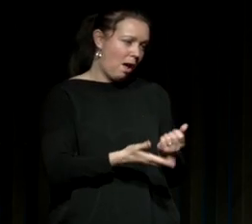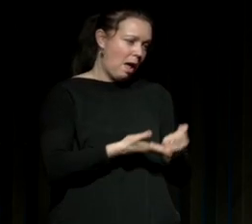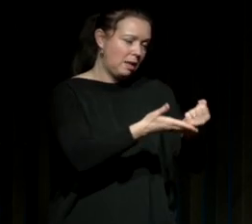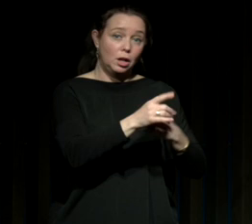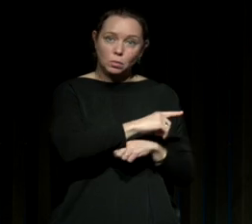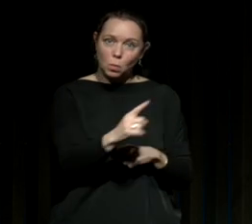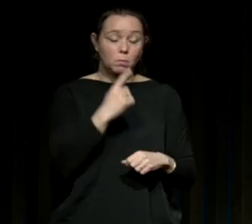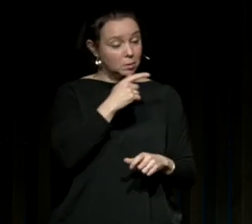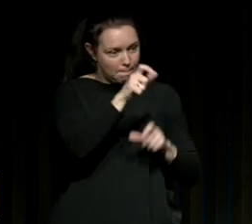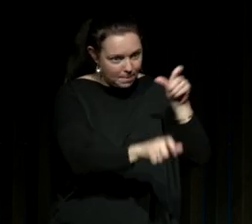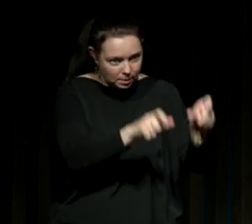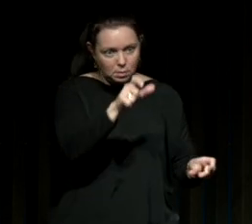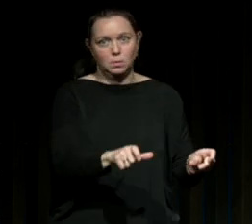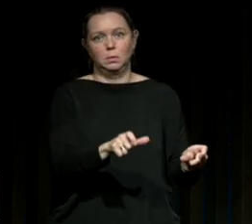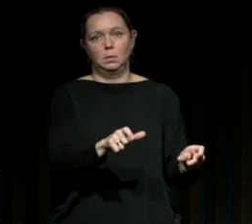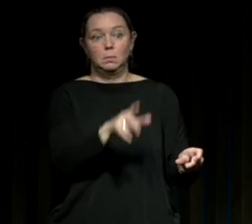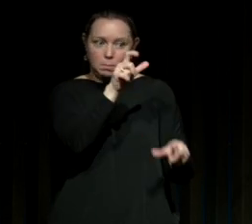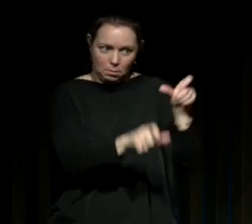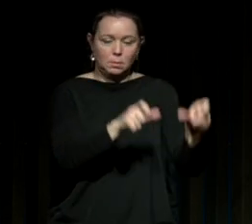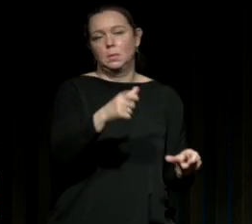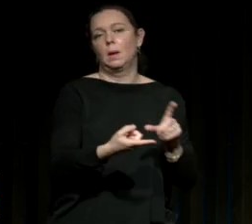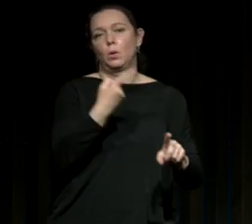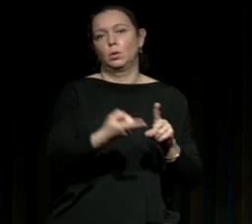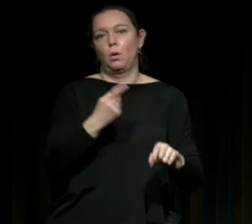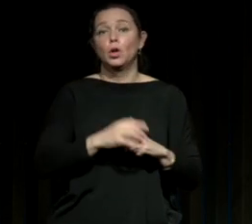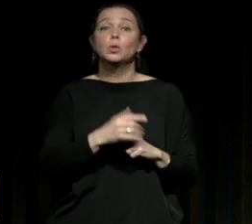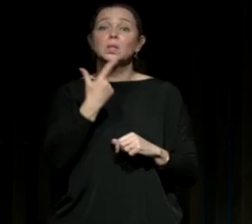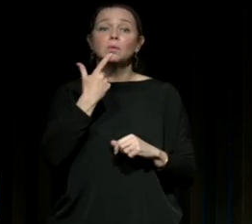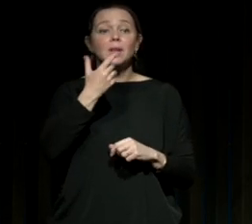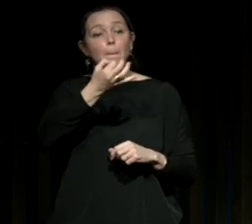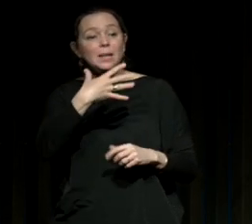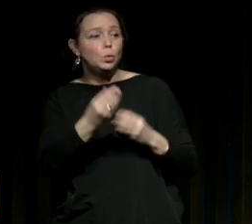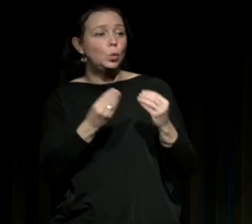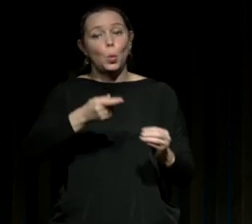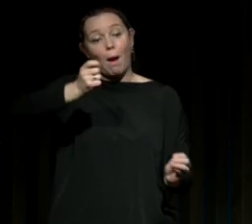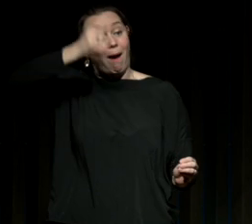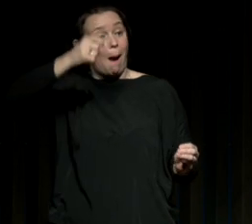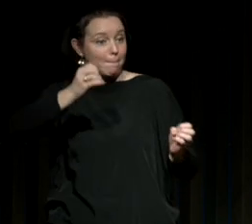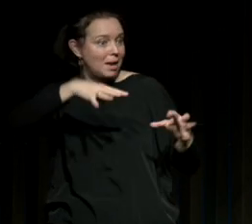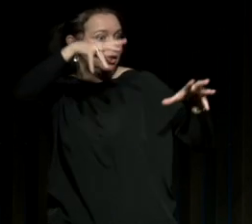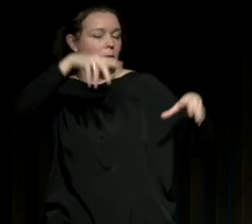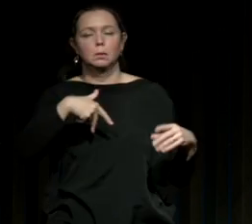là il n'y aura pas de baguette magique et 6,6 des nouveaux médicaments sont mis à notre disposition